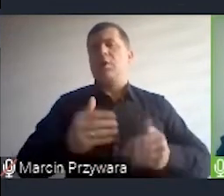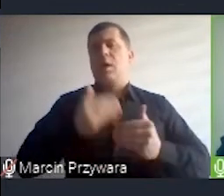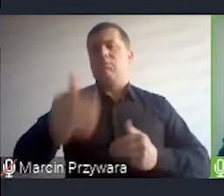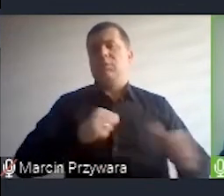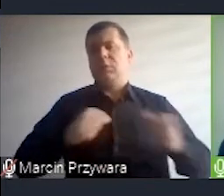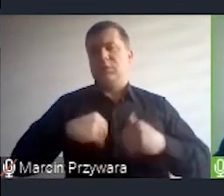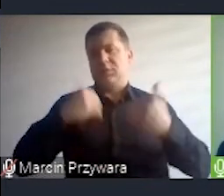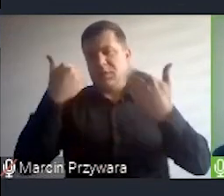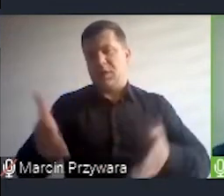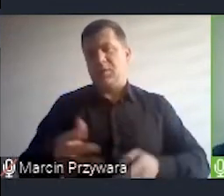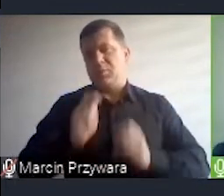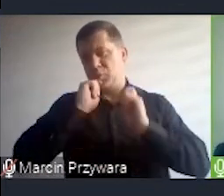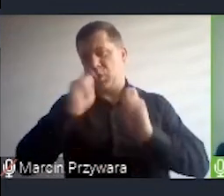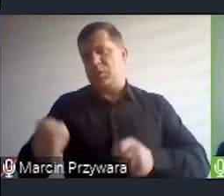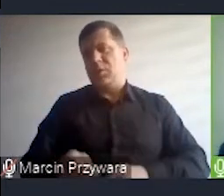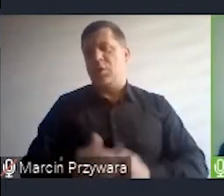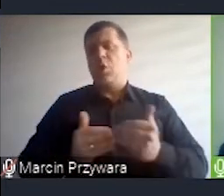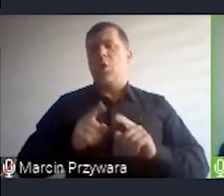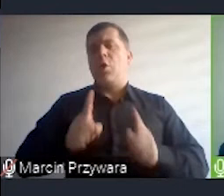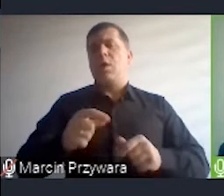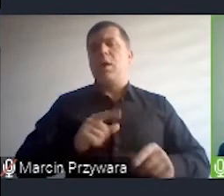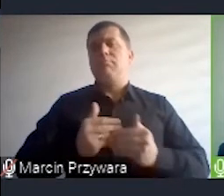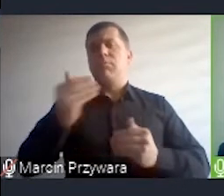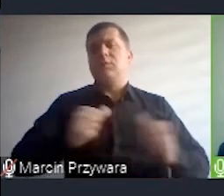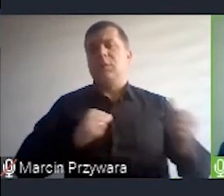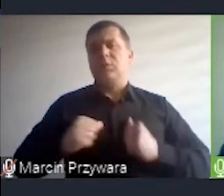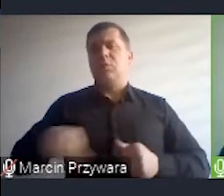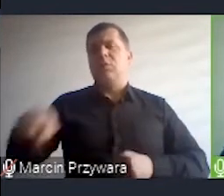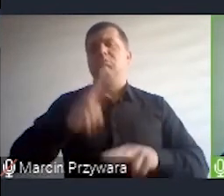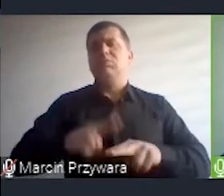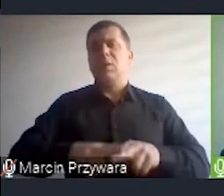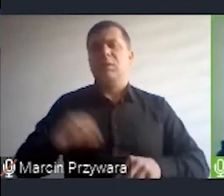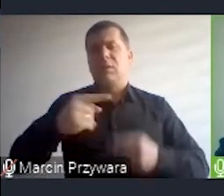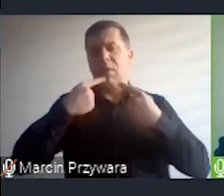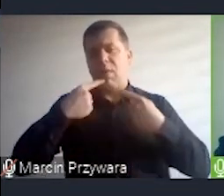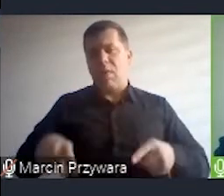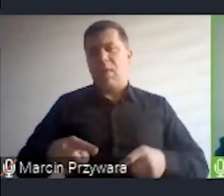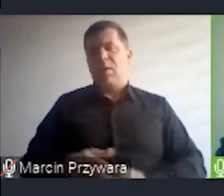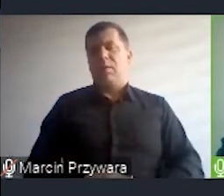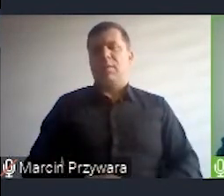Ja bym sugerował organizację pozarządową, bo u nich sprzętu nigdy za wiele –